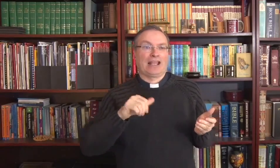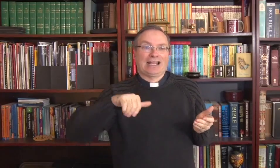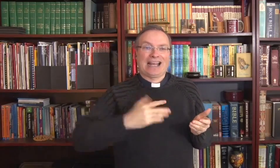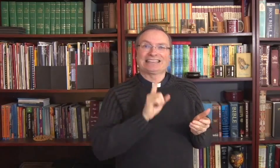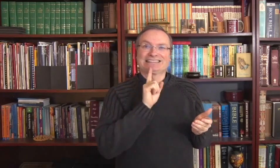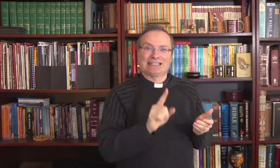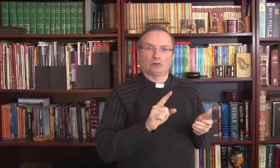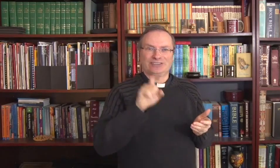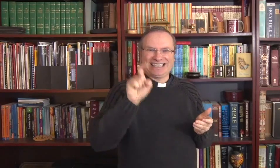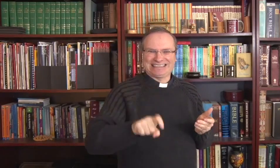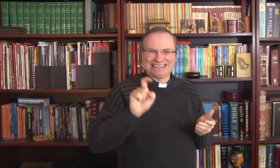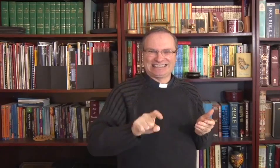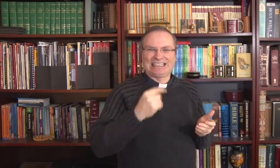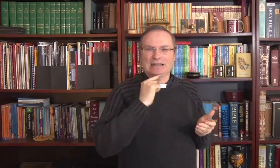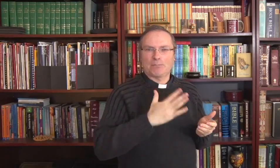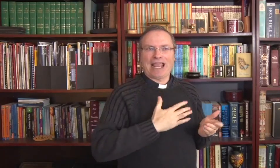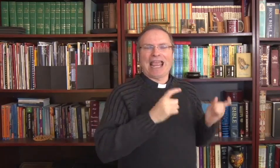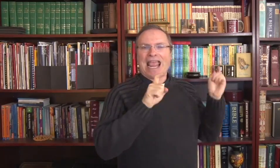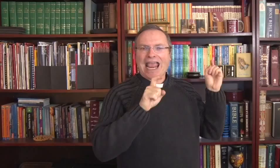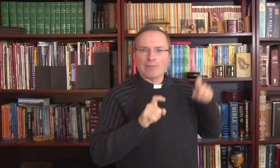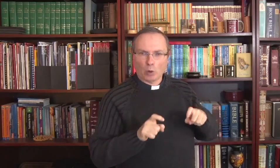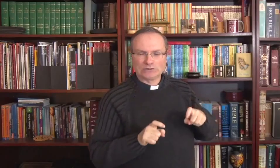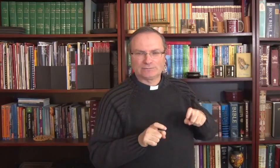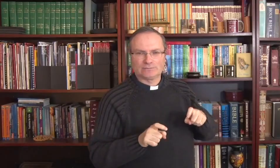car c’est une nécessité qui m’est imposée,